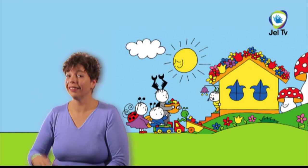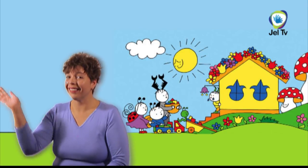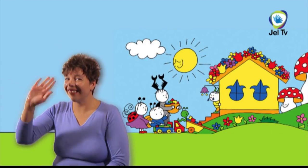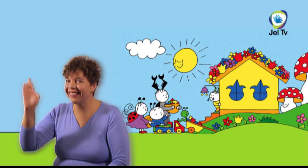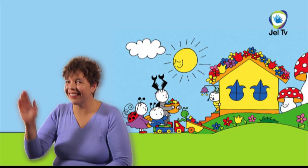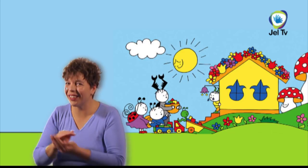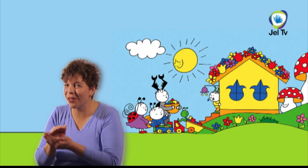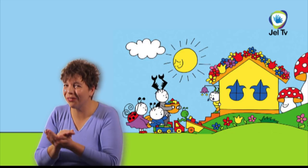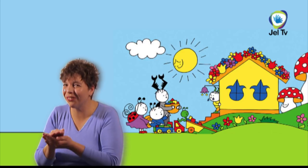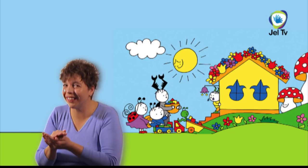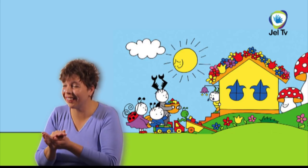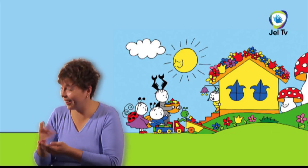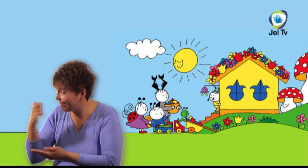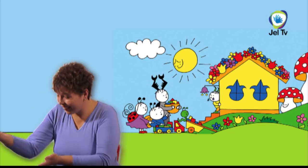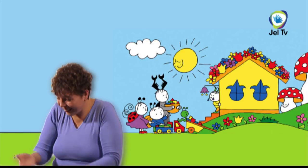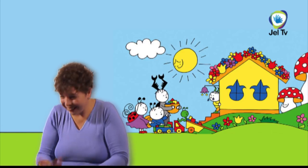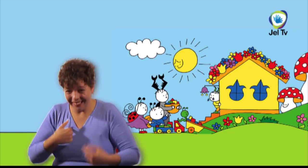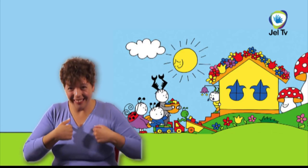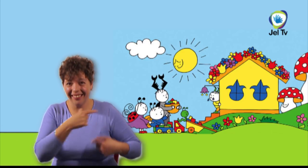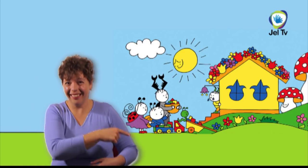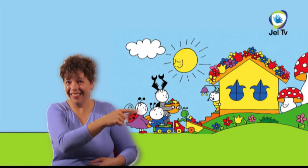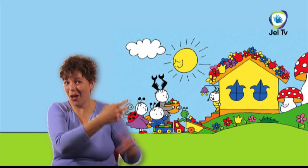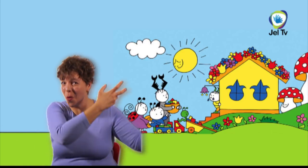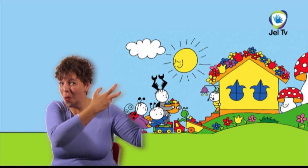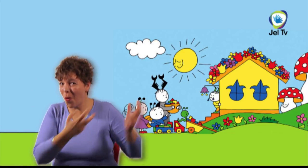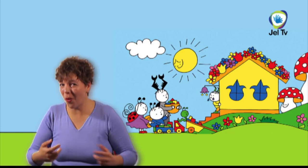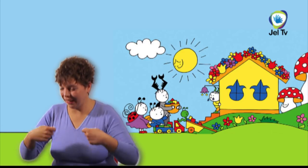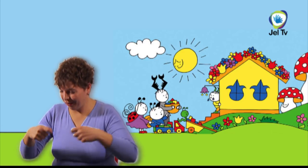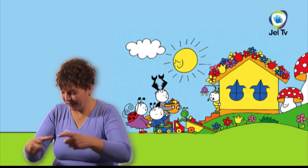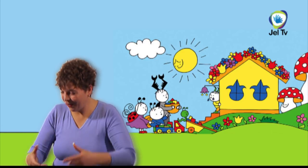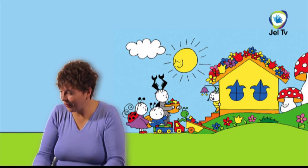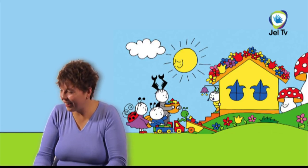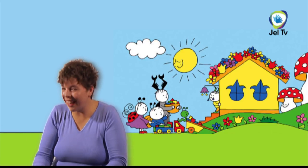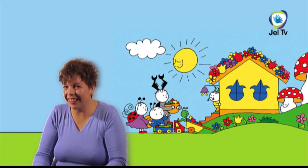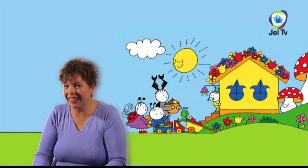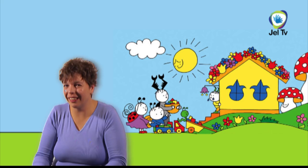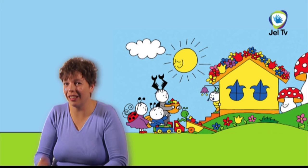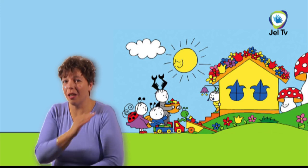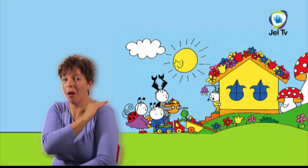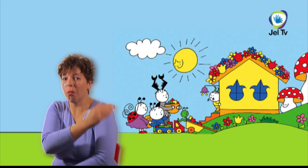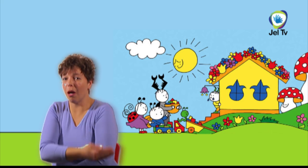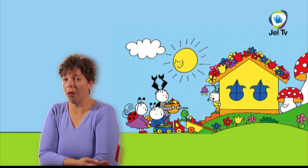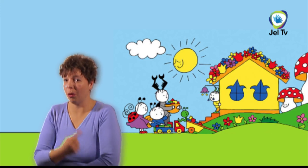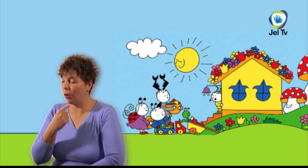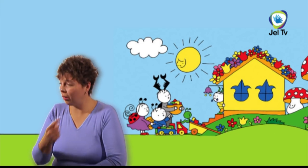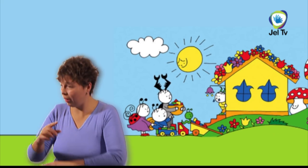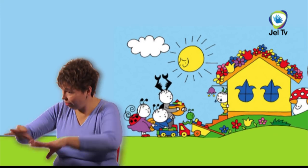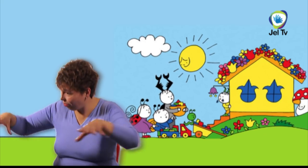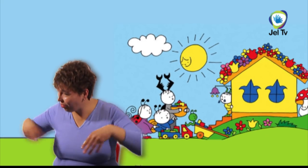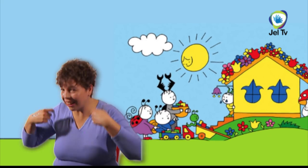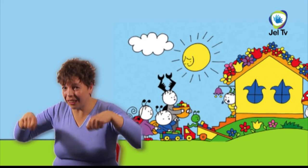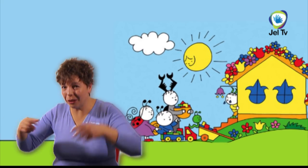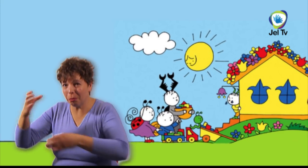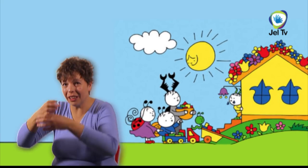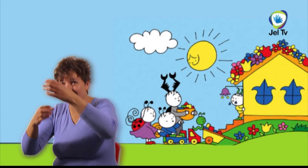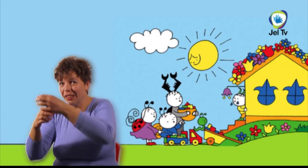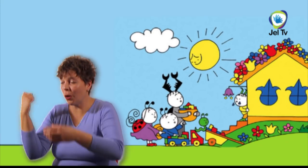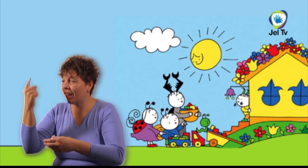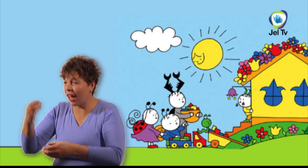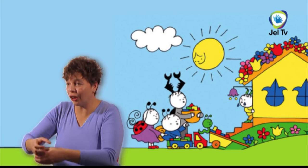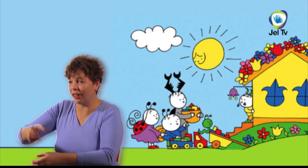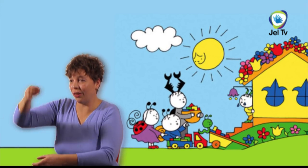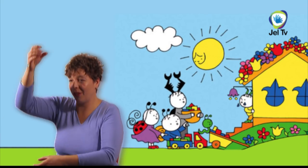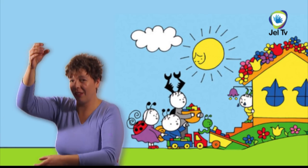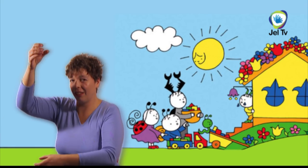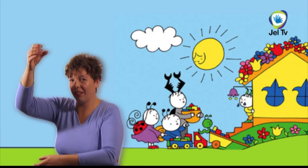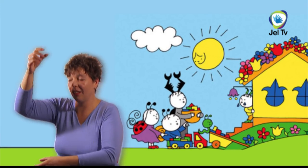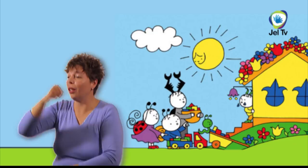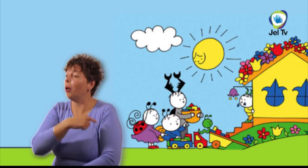Szia Gömbi! Nézd, mind elhoztunk az építőkockáinkat! Nincs kedved egy óriási tornyot építeni velünk? -kérdezte kedvesen Babóca.